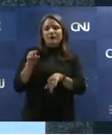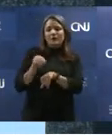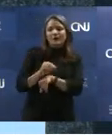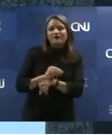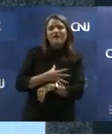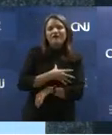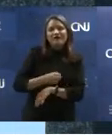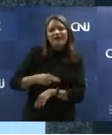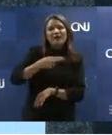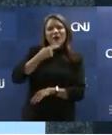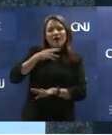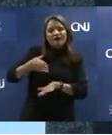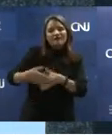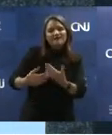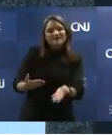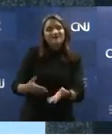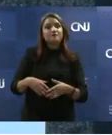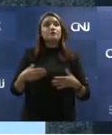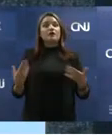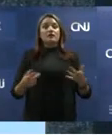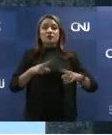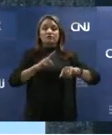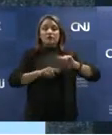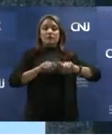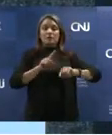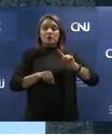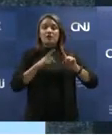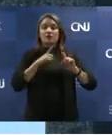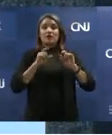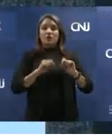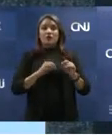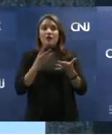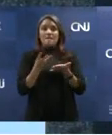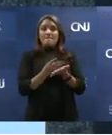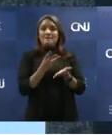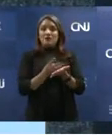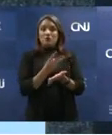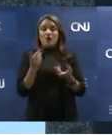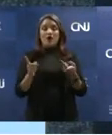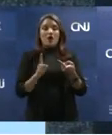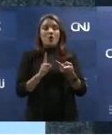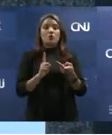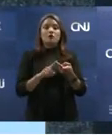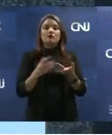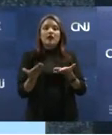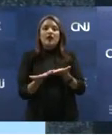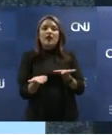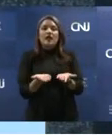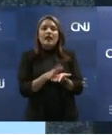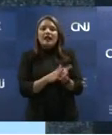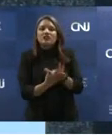Esse material, como se estima não mais cartilhas, guias, cartazes a